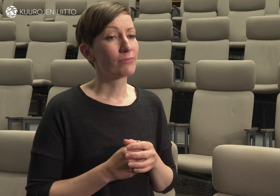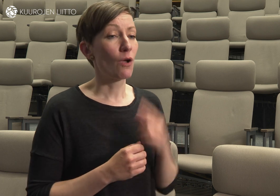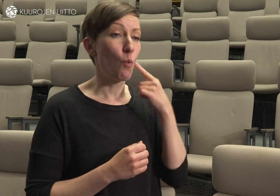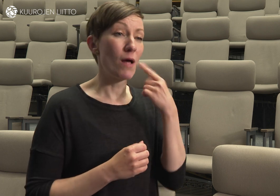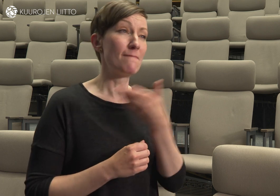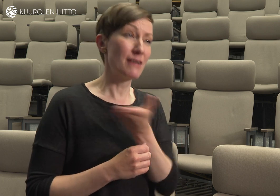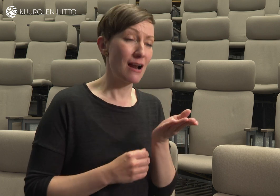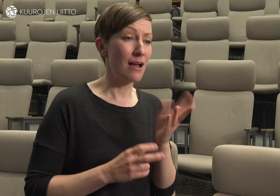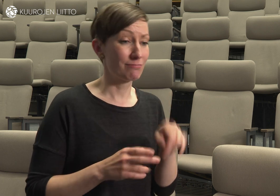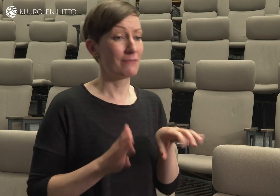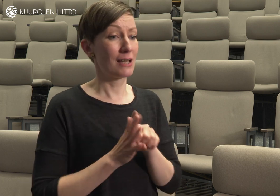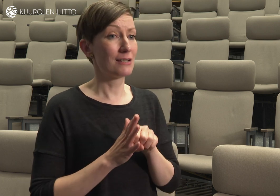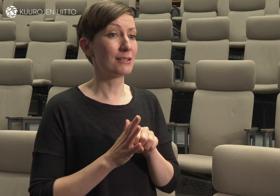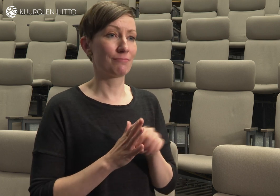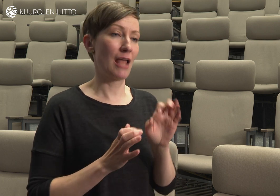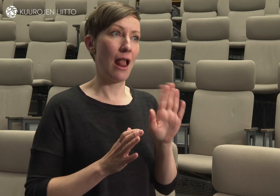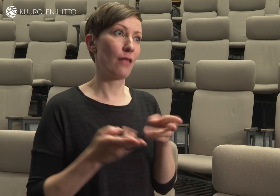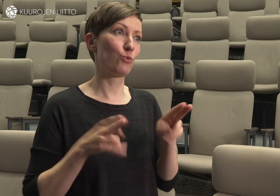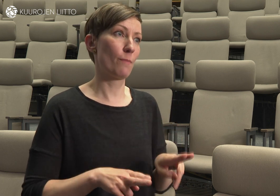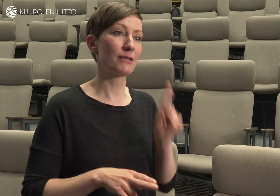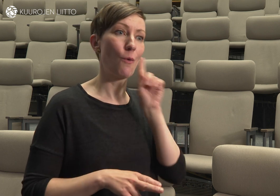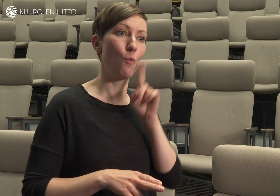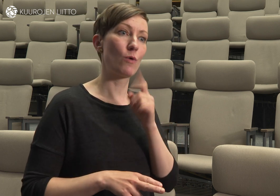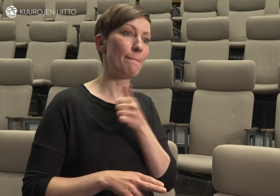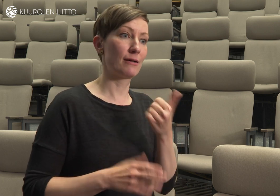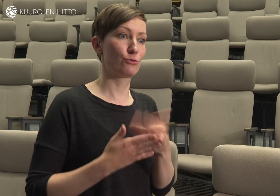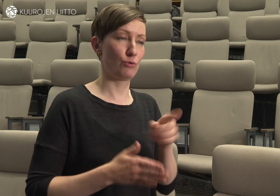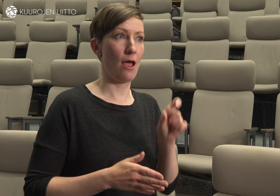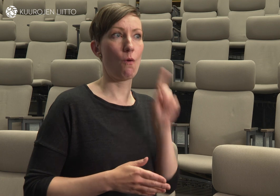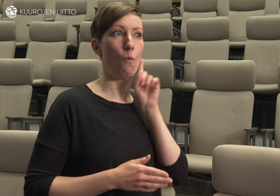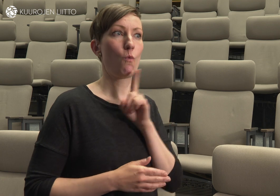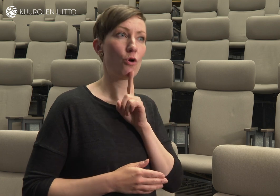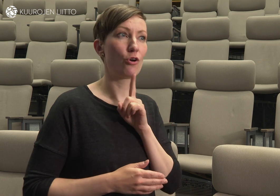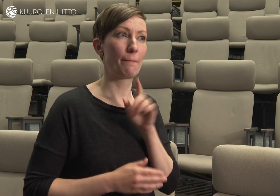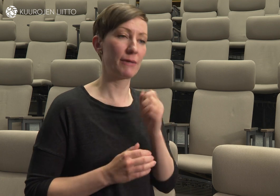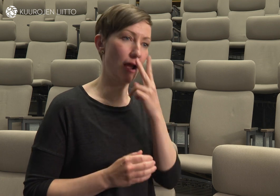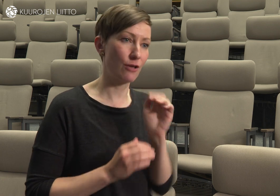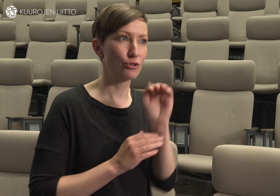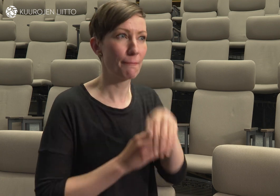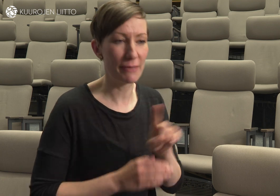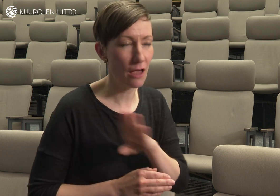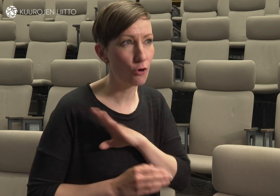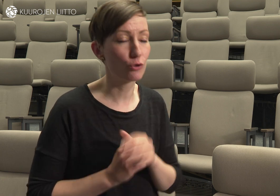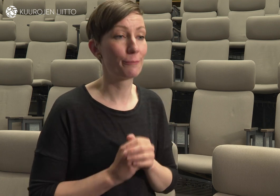Kuuleville sanoma on se, että älä tuomitse kuuroa - vain siksi että hän on kuuro, vaan selvitä ensin asian tausta.